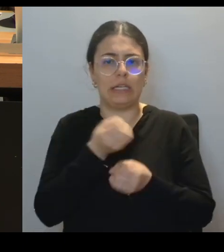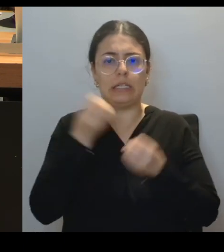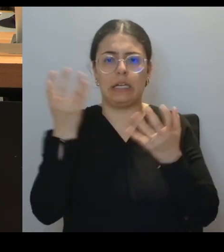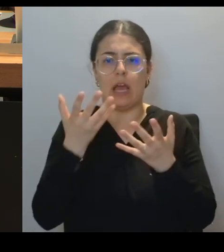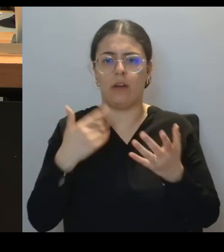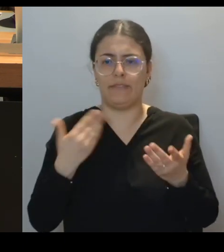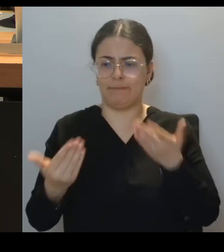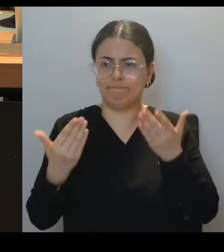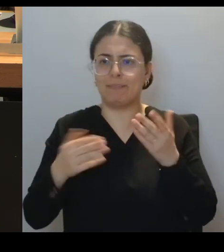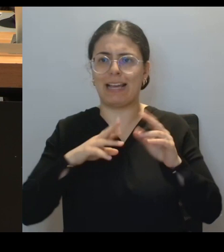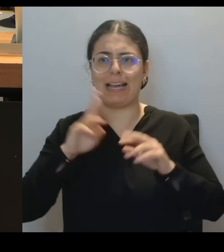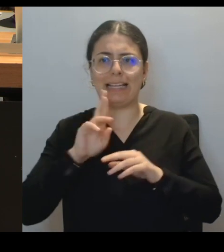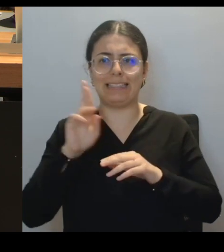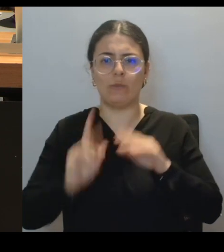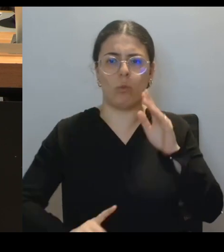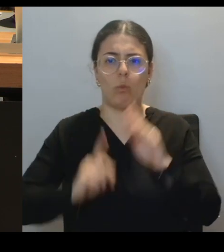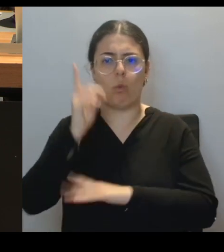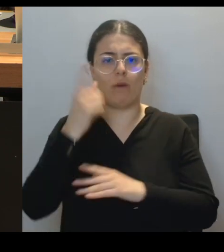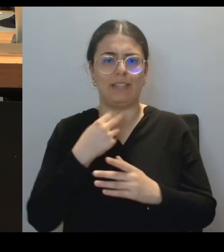Insofern muss ich auch aufräumen.